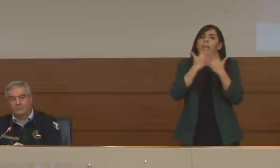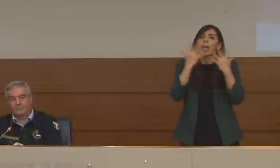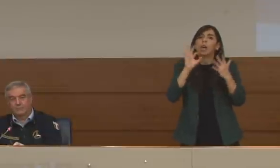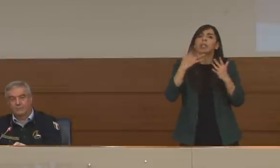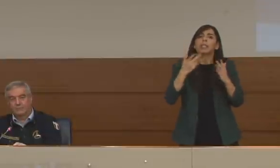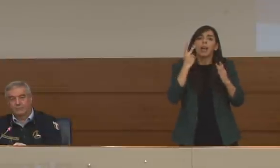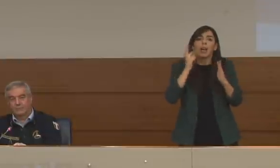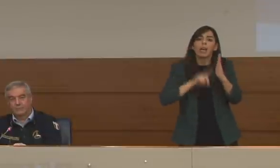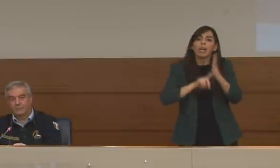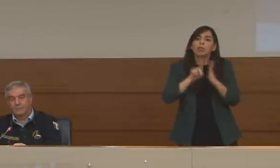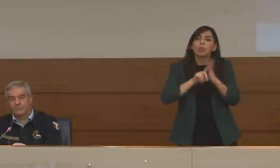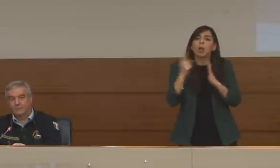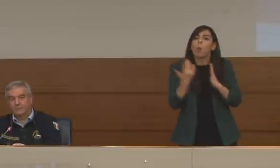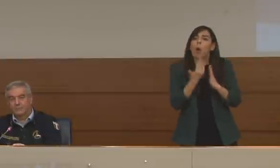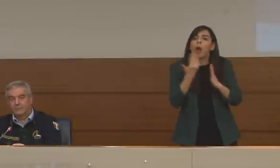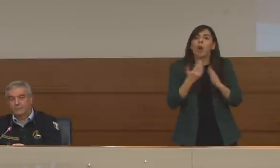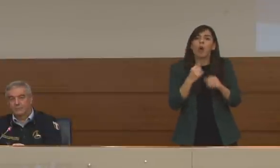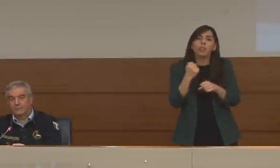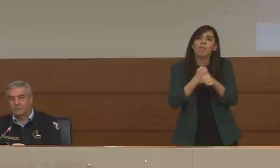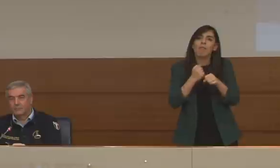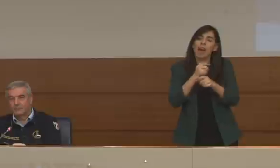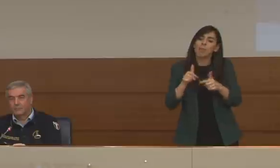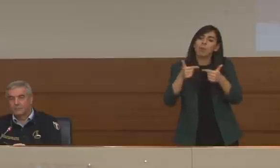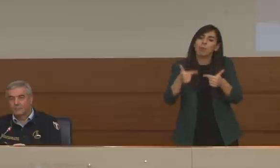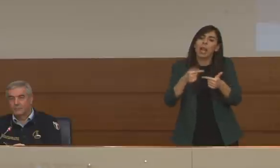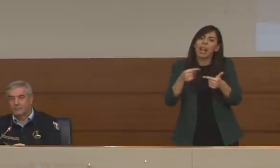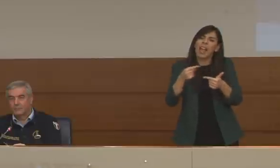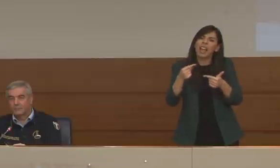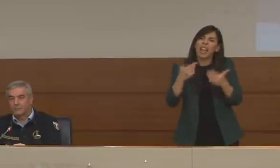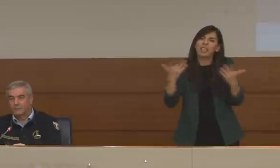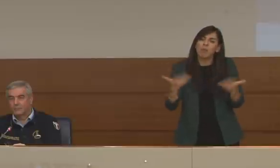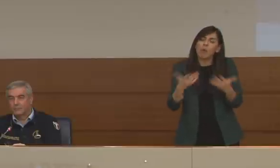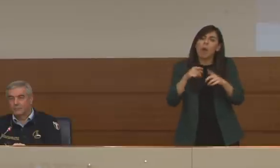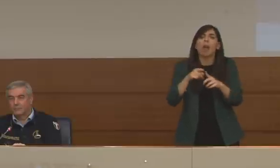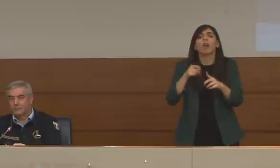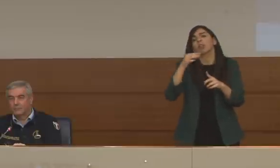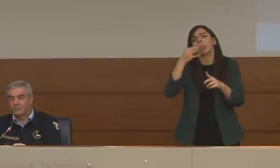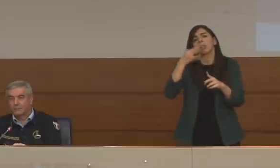luce qualche effetto negativo di farmaci che al momento non sappiamo.